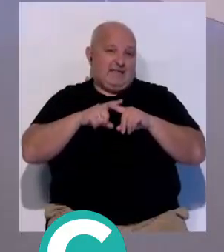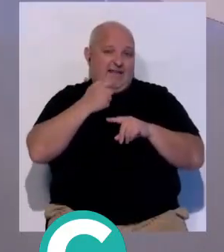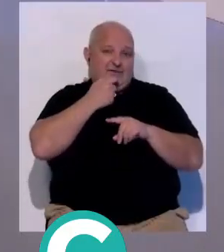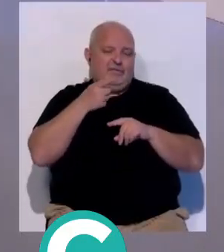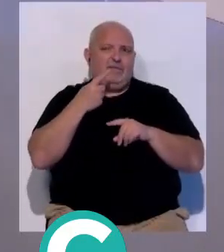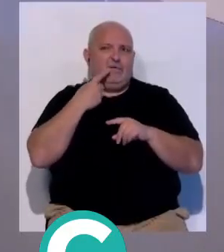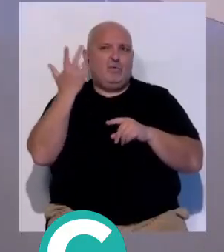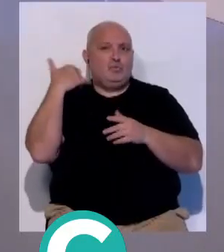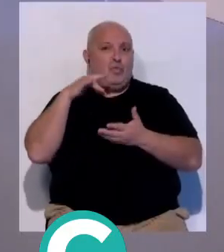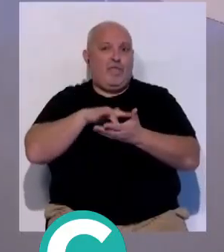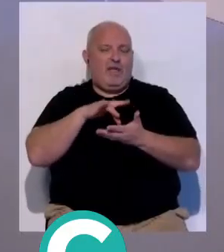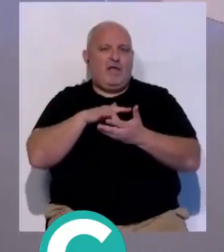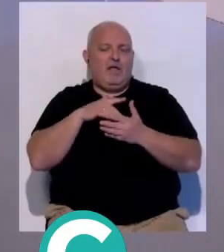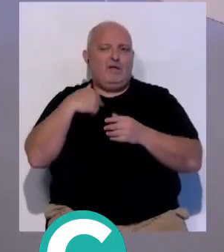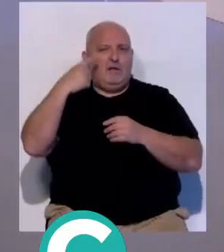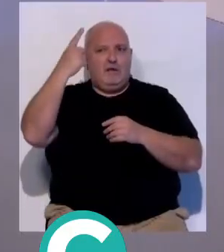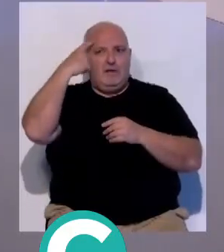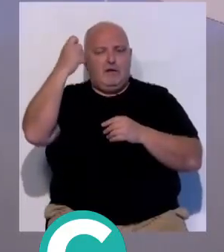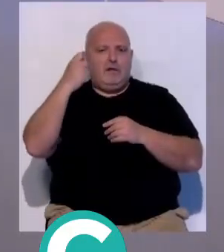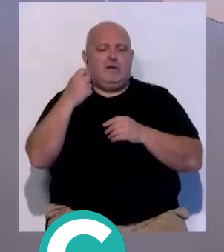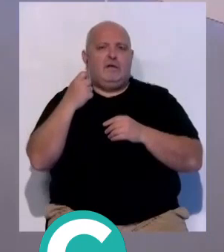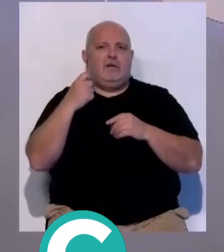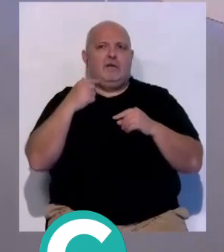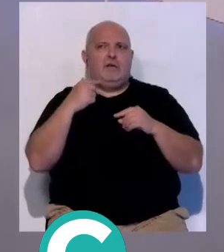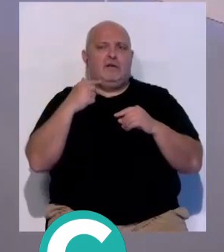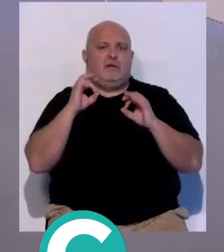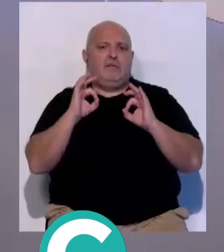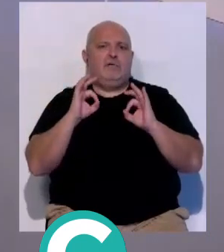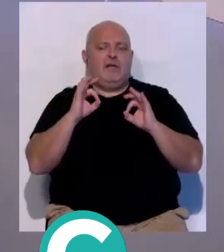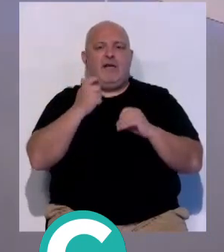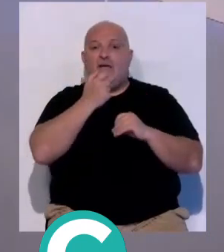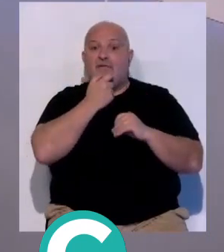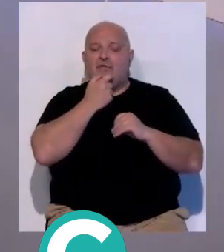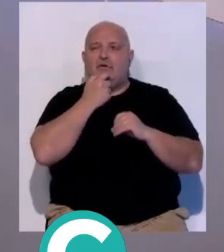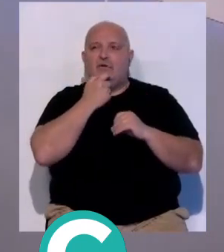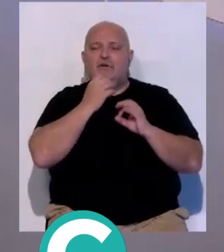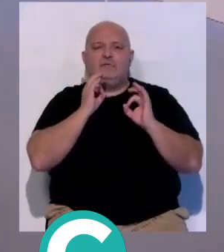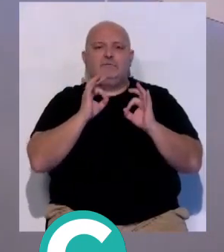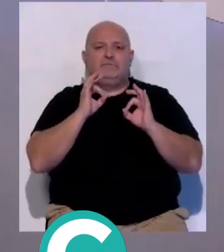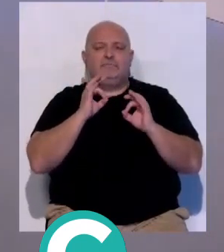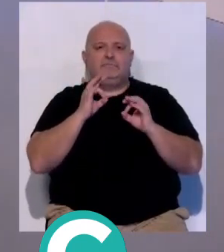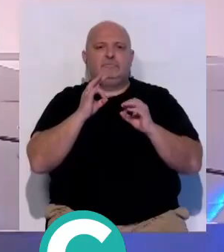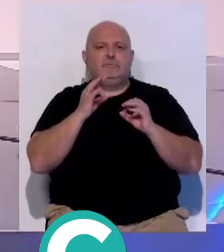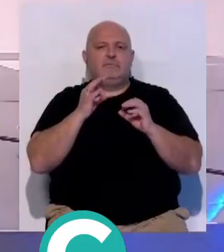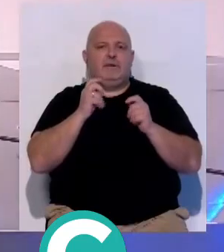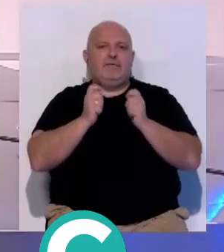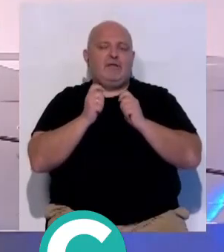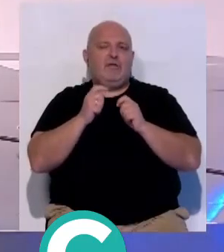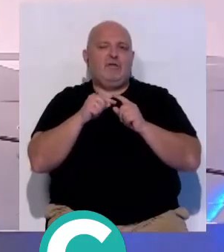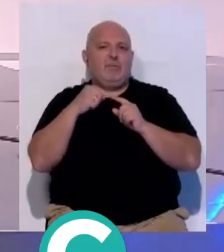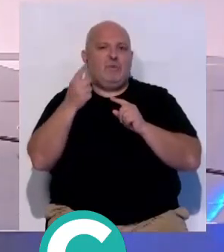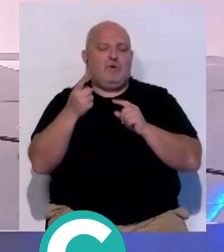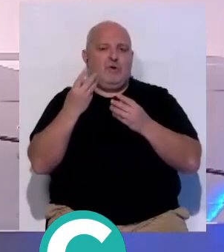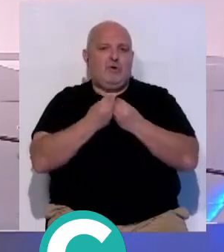yo recuerdo que los árbitros eran entrevistados una vez finalizado el partido cuando salían del